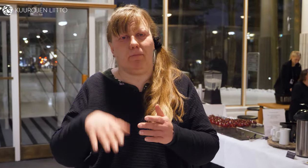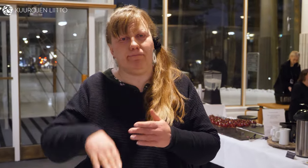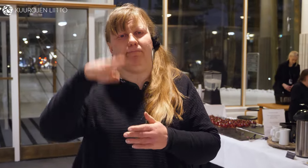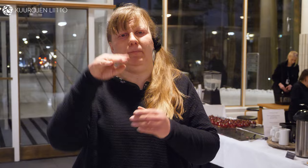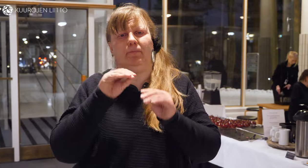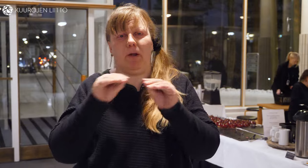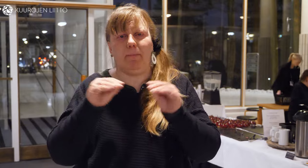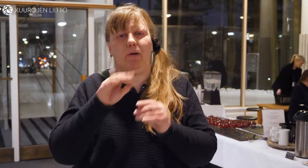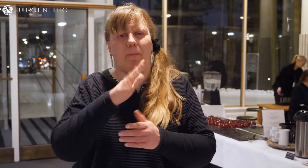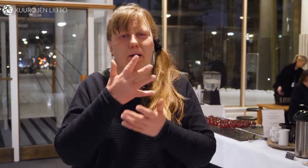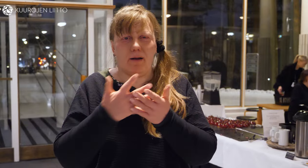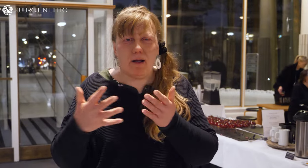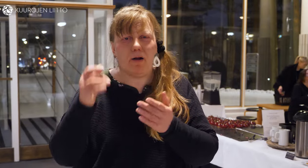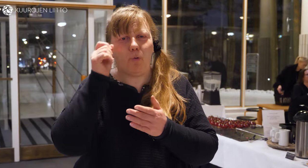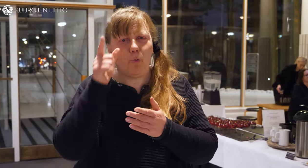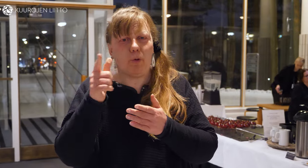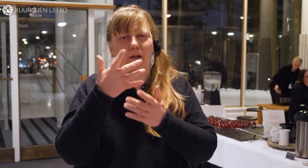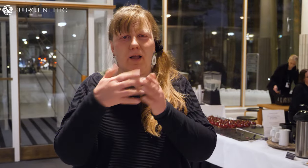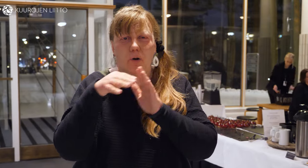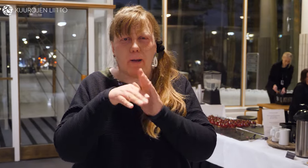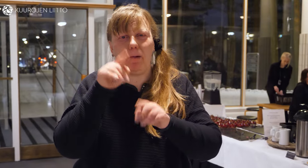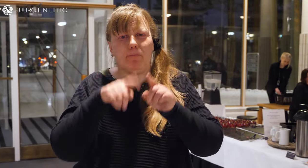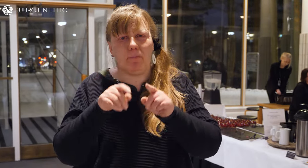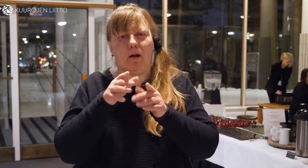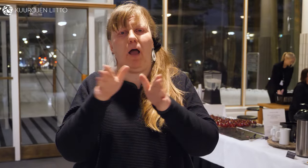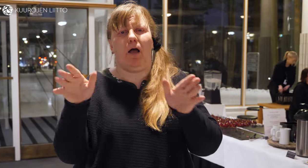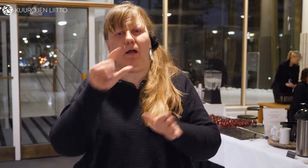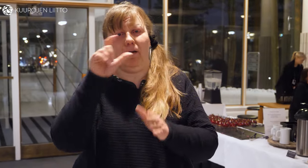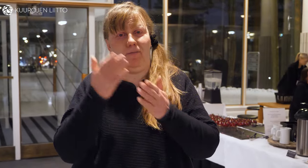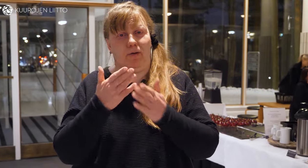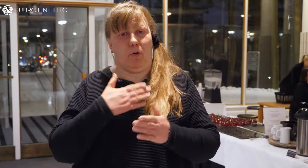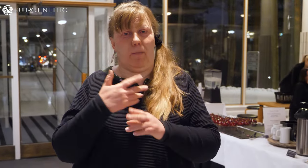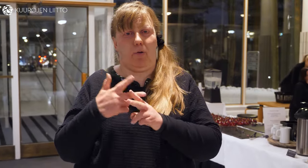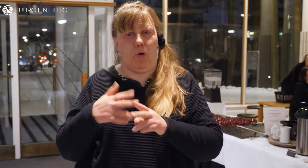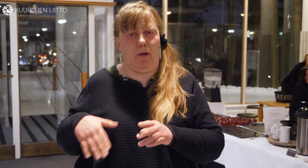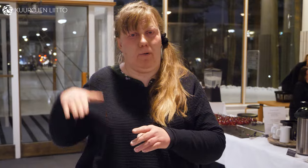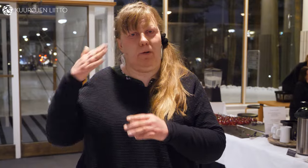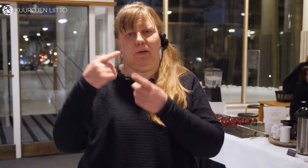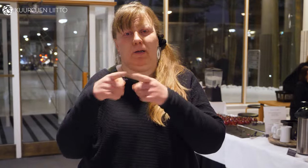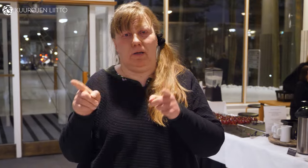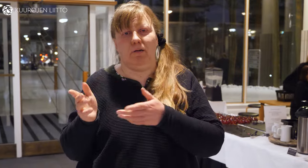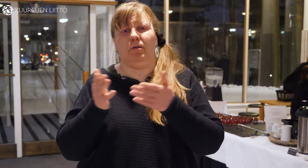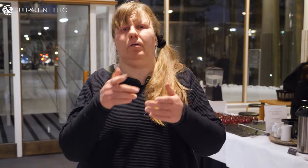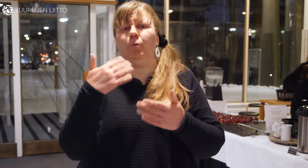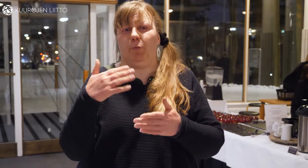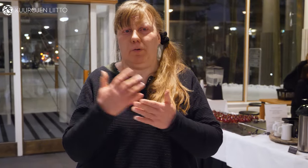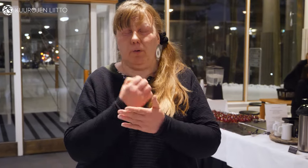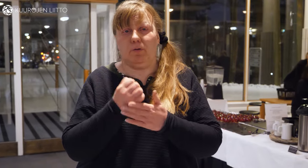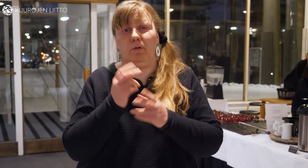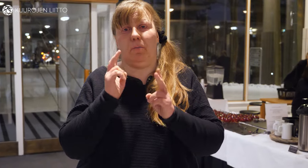viittomakielisille opiskelijoille heidän omasta kielestään ja kulttuuristaan - verrattuna vaikka siihen, millaista opetusta itse aikoinani sain, - ja siitä on heille valtavasti hyötyä.